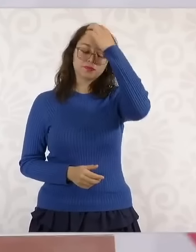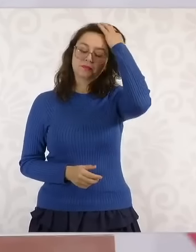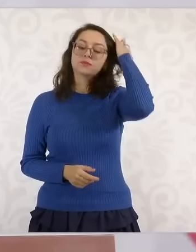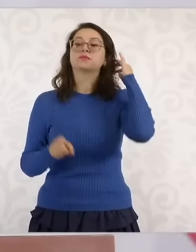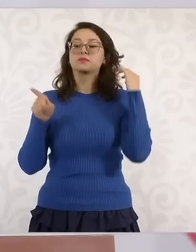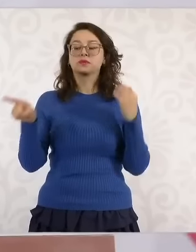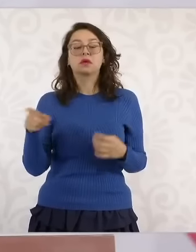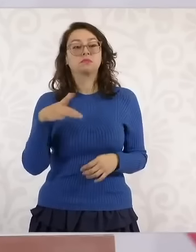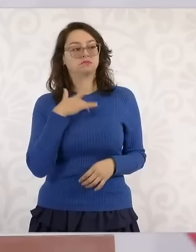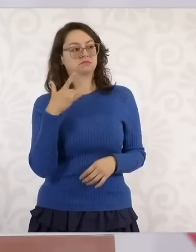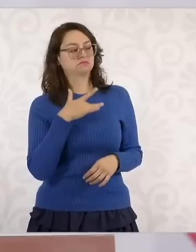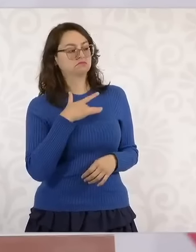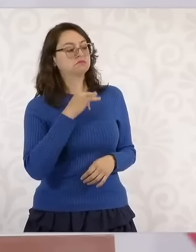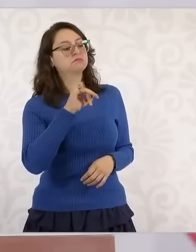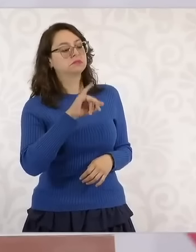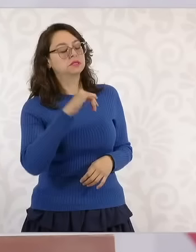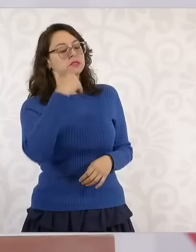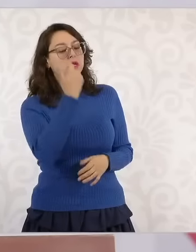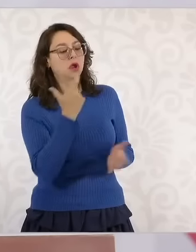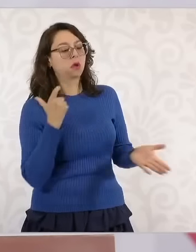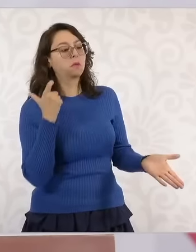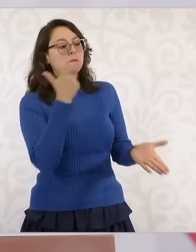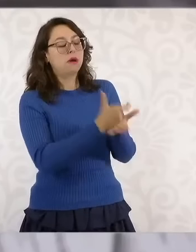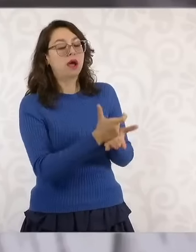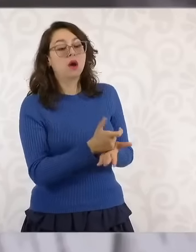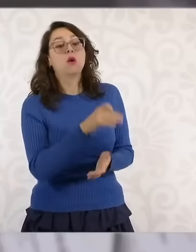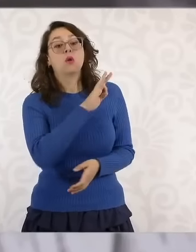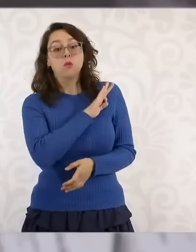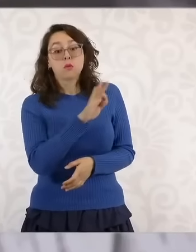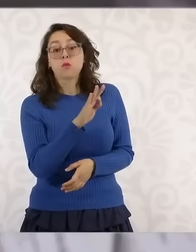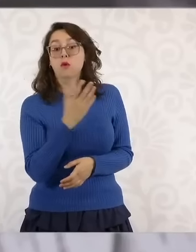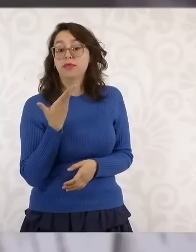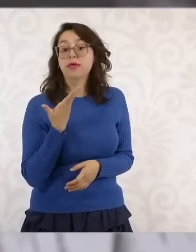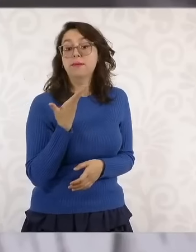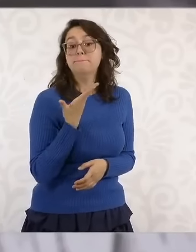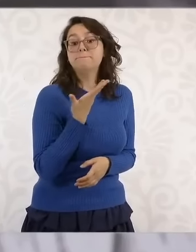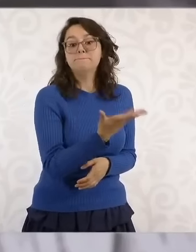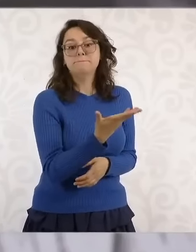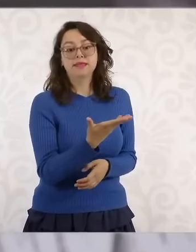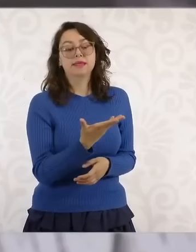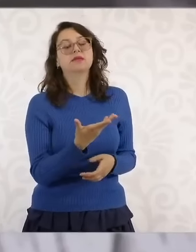los contribuyentes podrán solicitar ante el SAT, dependiendo el orden y esquema de pago,